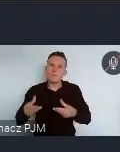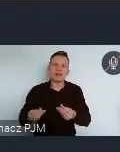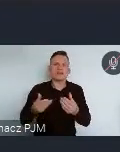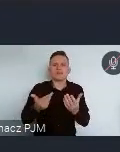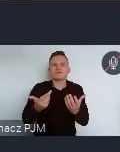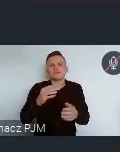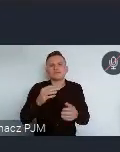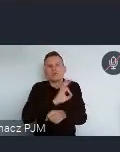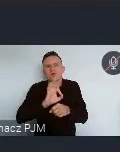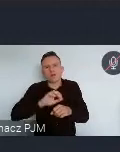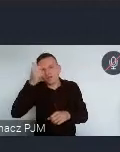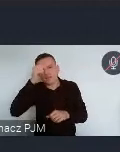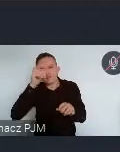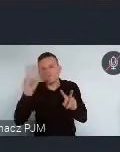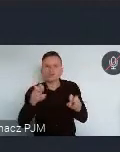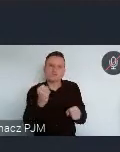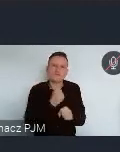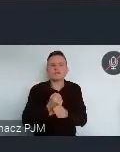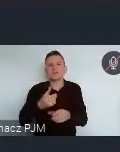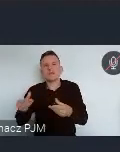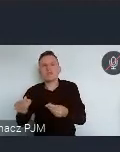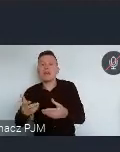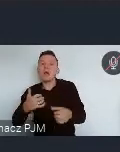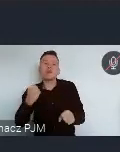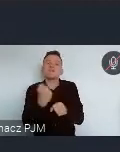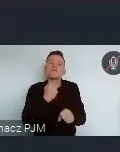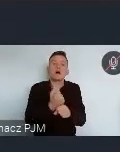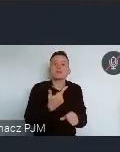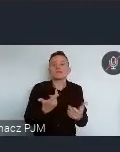Wiadomo, jeżeli mówimy o tych projektach twardych, inwestycyjnych,